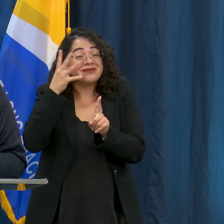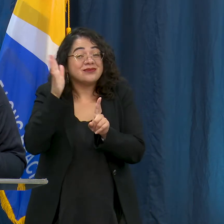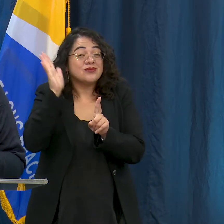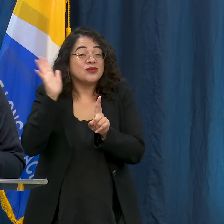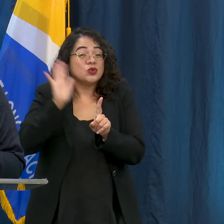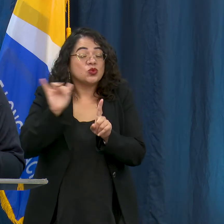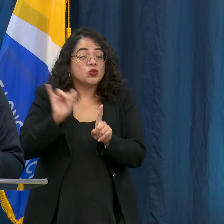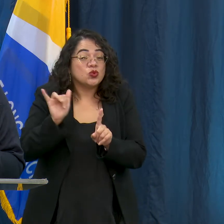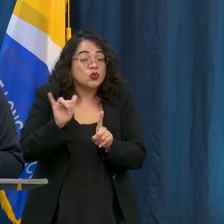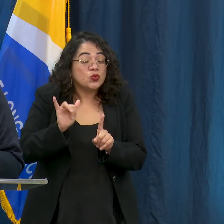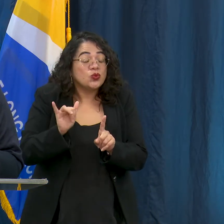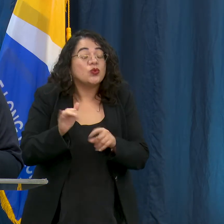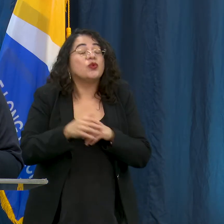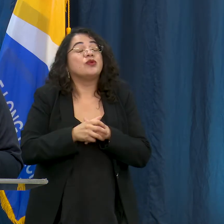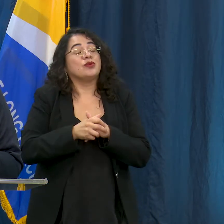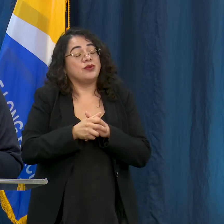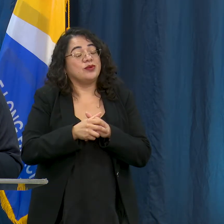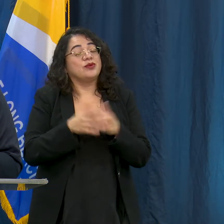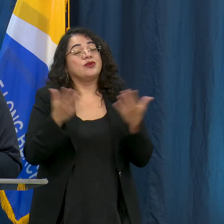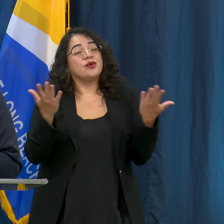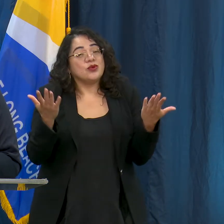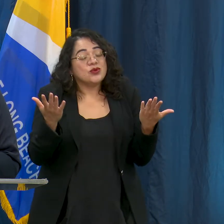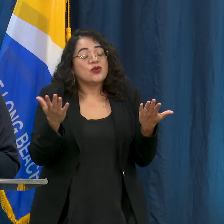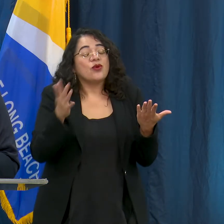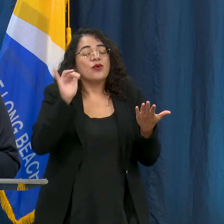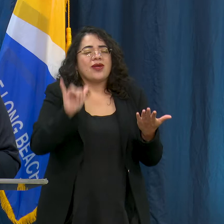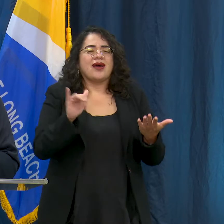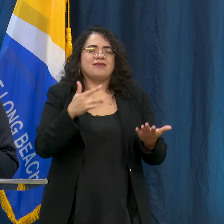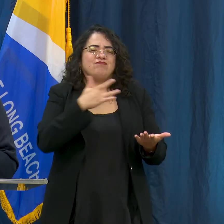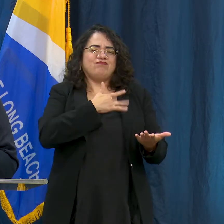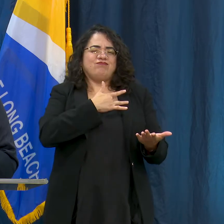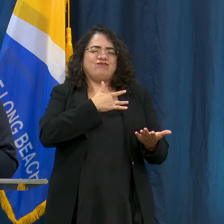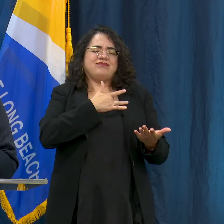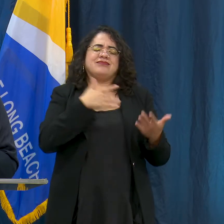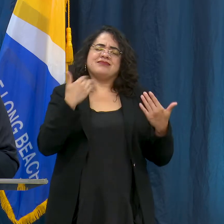Nino's que representa banal la comida de dacha si Marez en las mismas supertunia